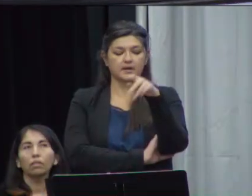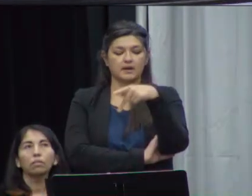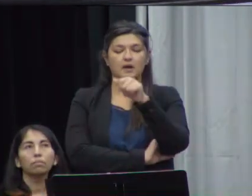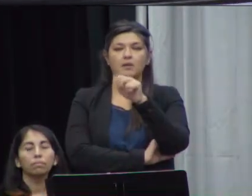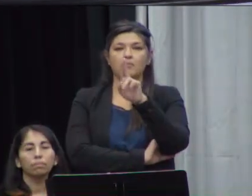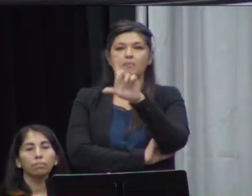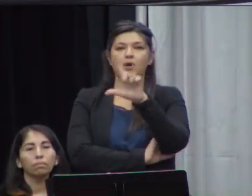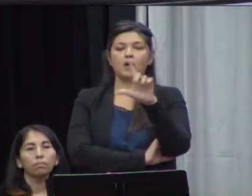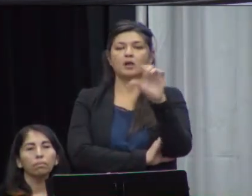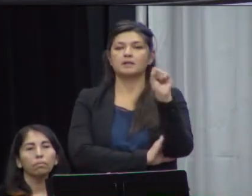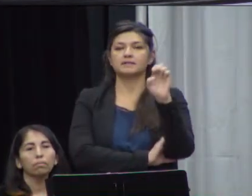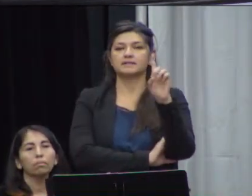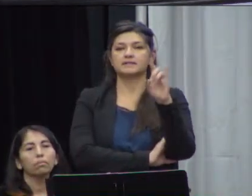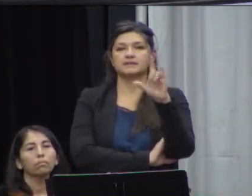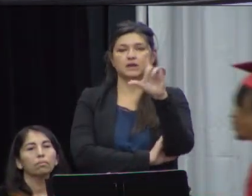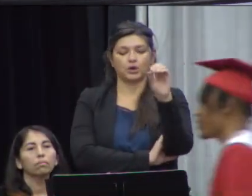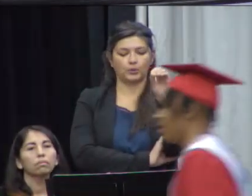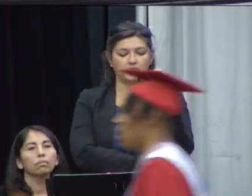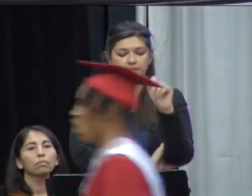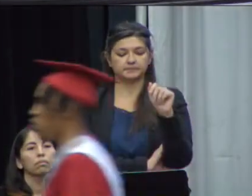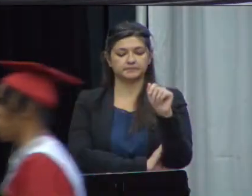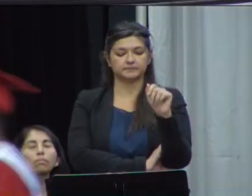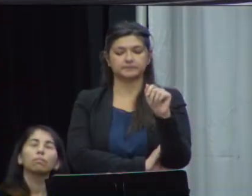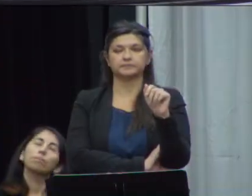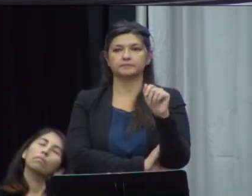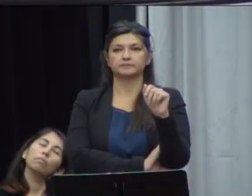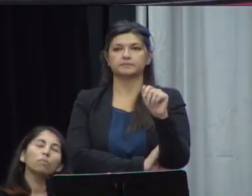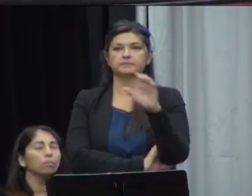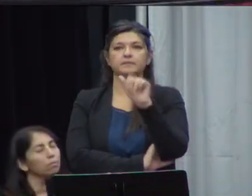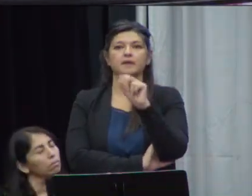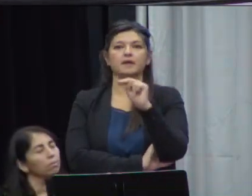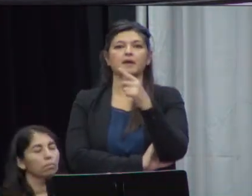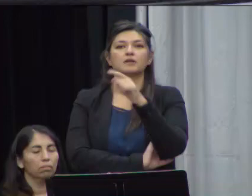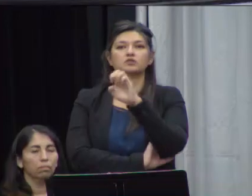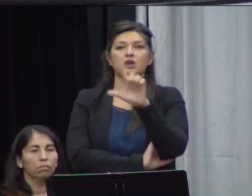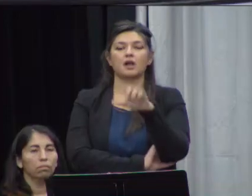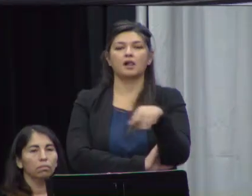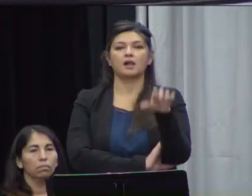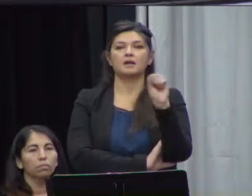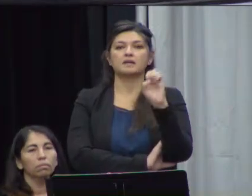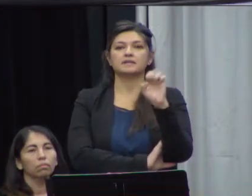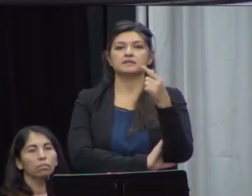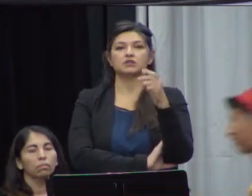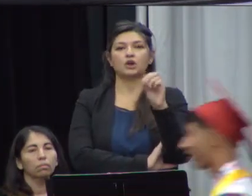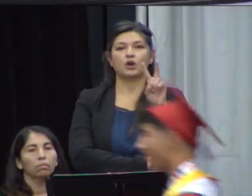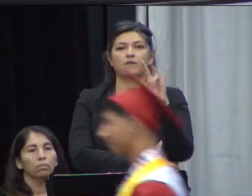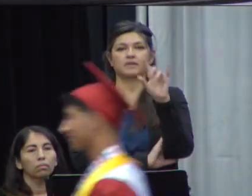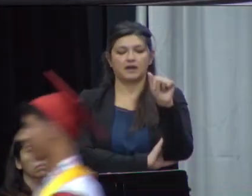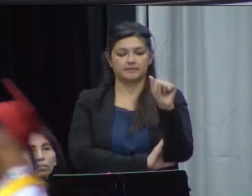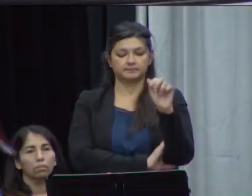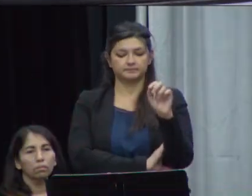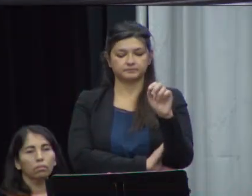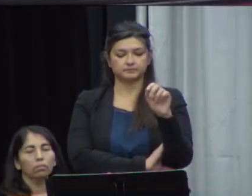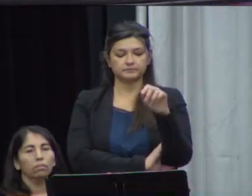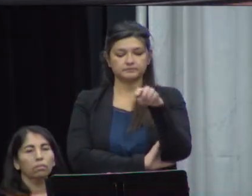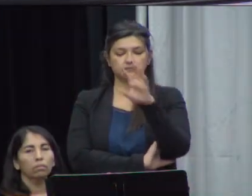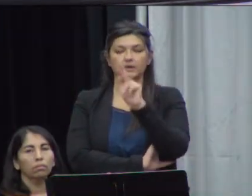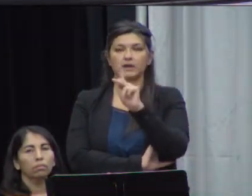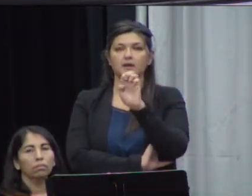(audience applauds) Angel Sagovia. (audience applauds) Calvin Silva.